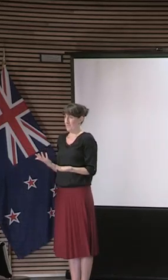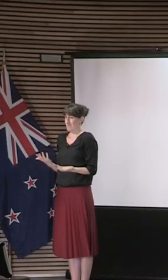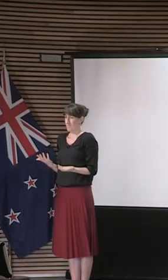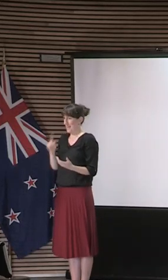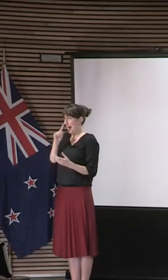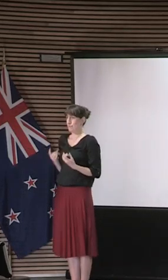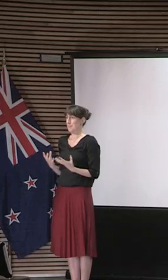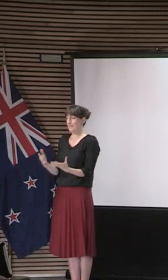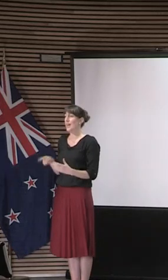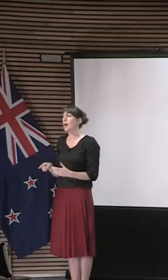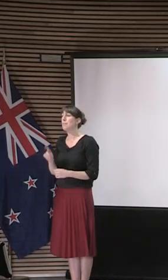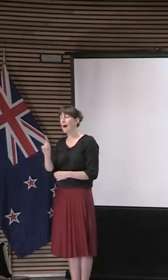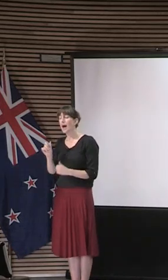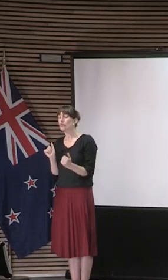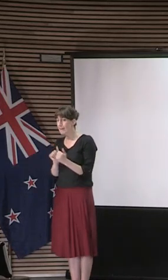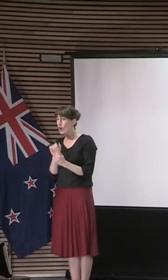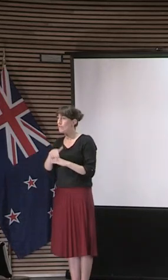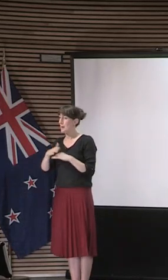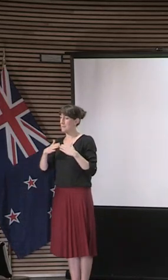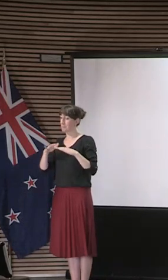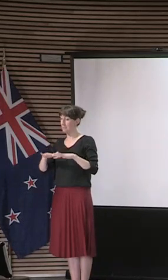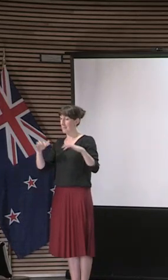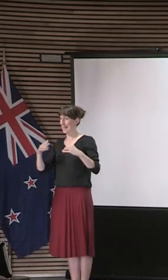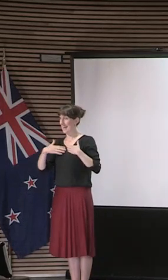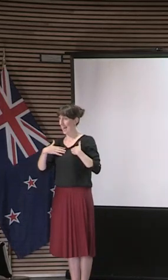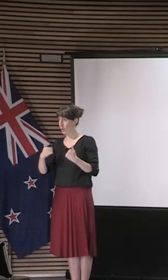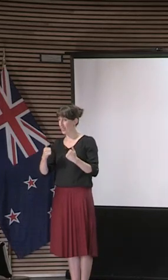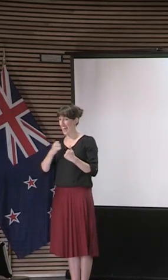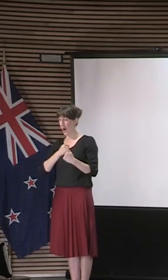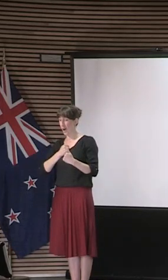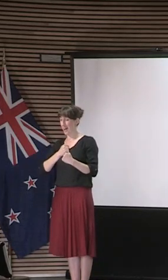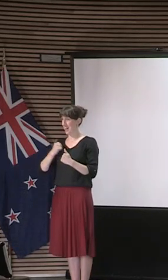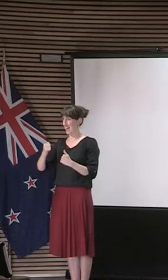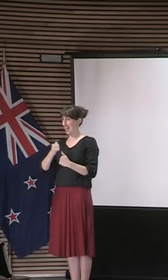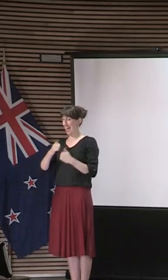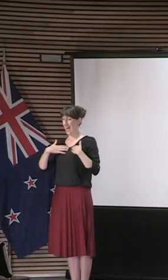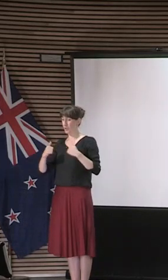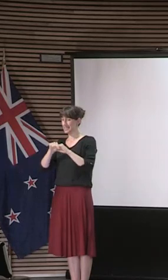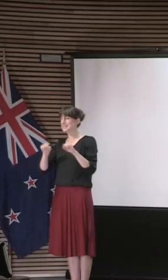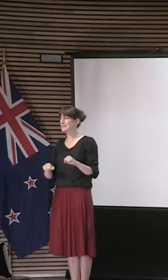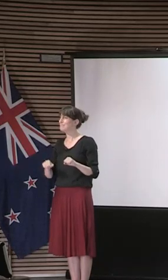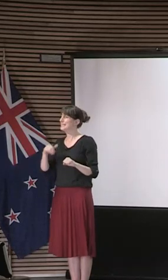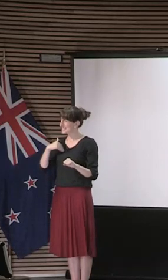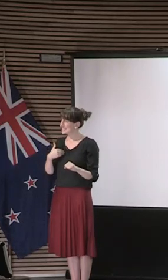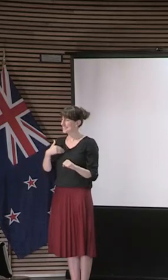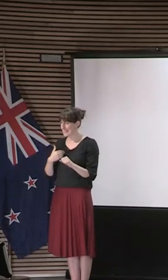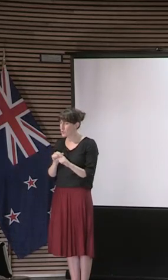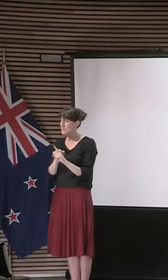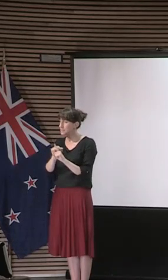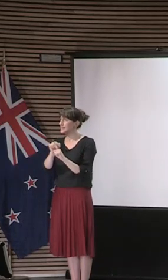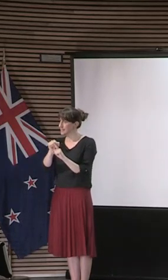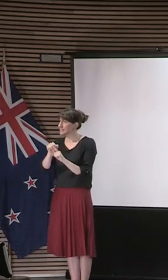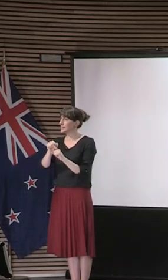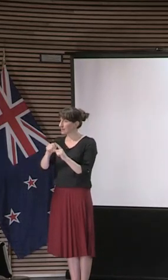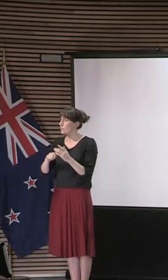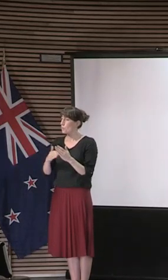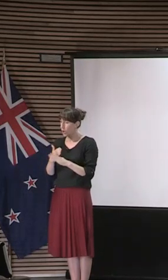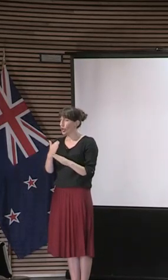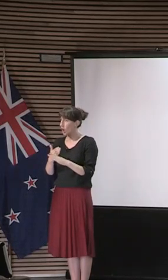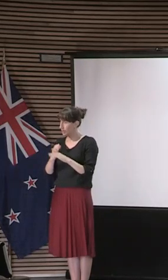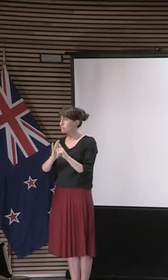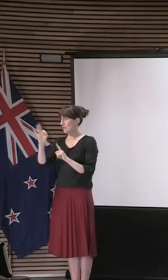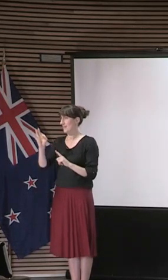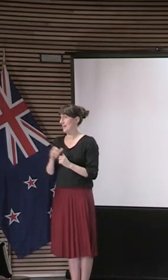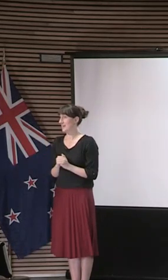100 nga tau. A ki taku whakaaro